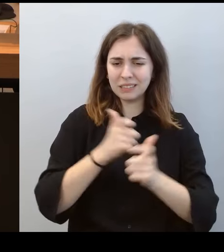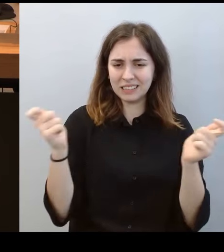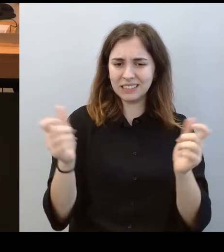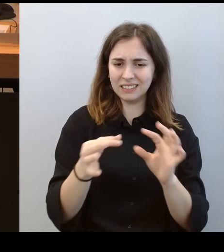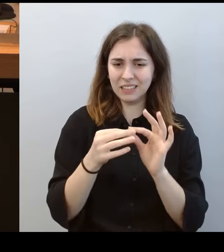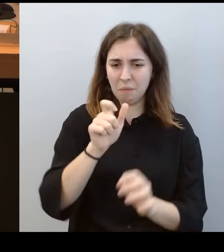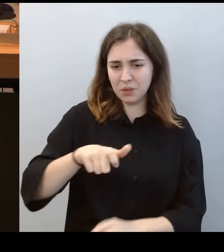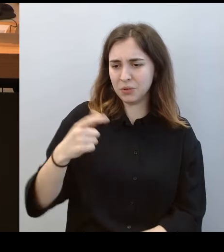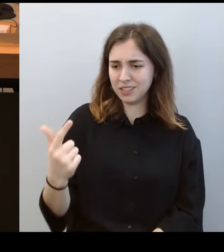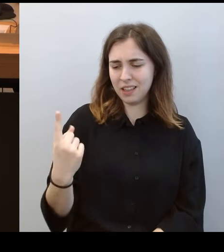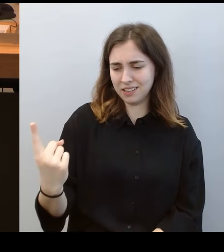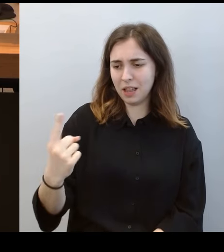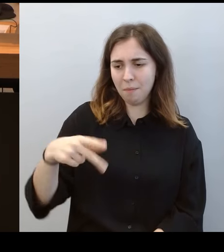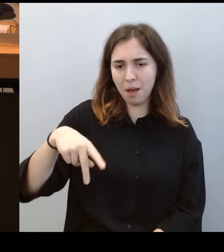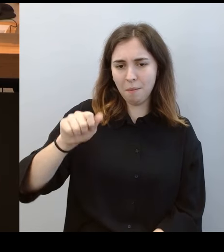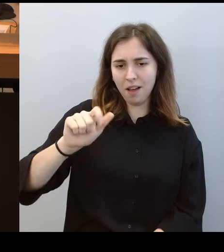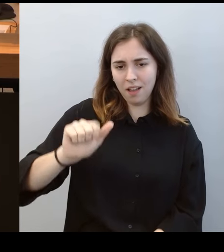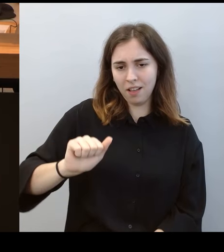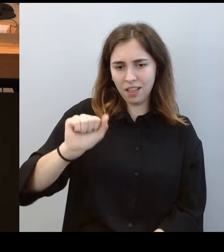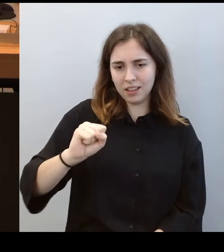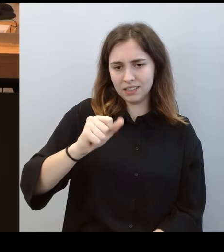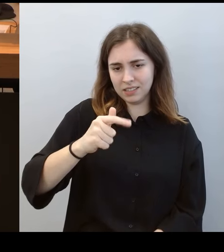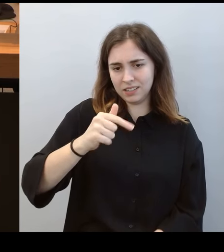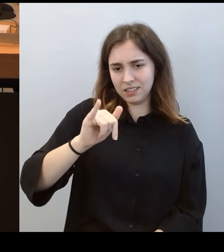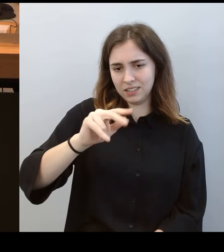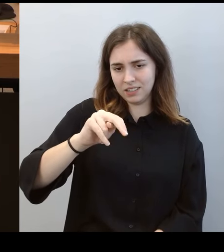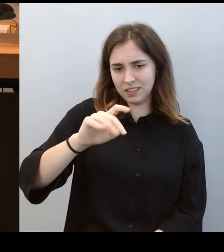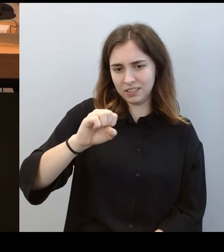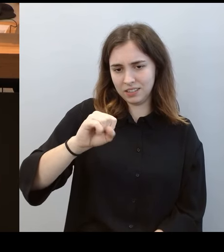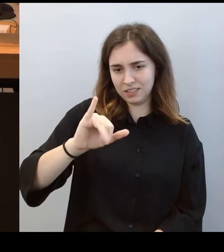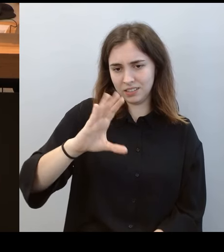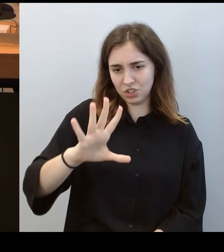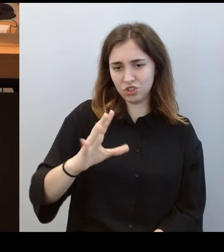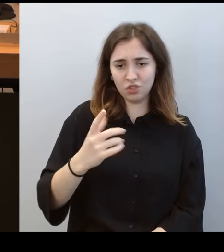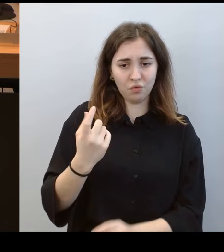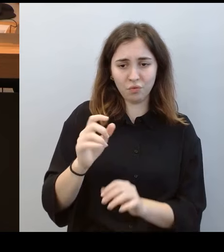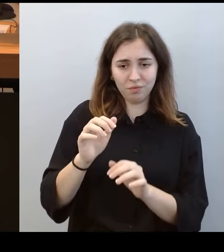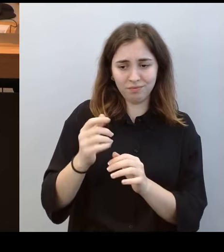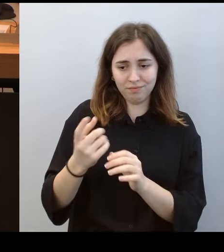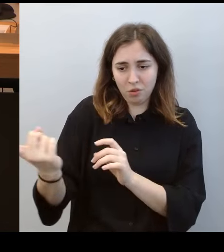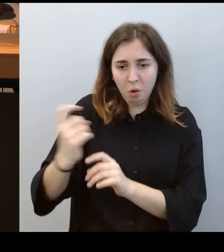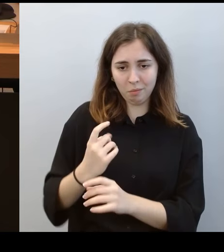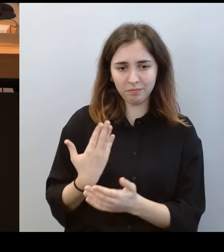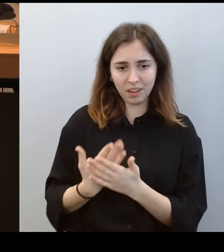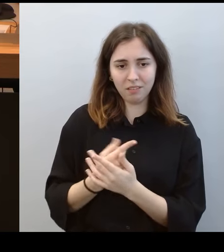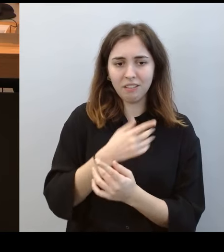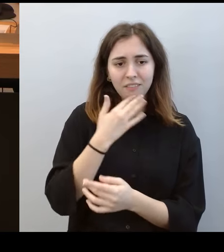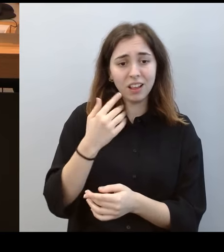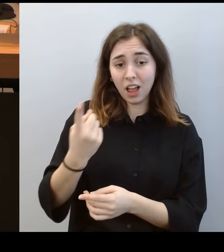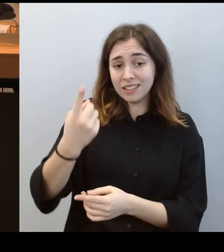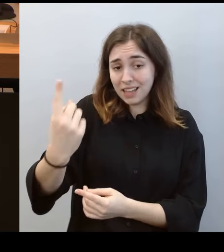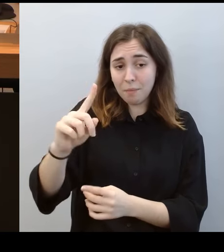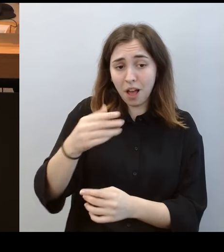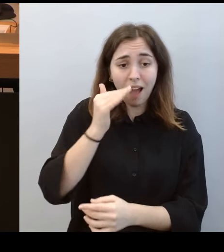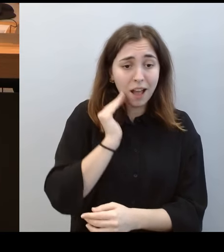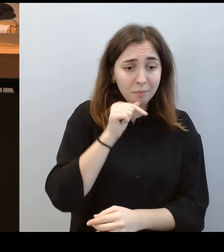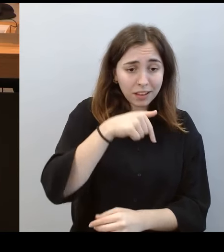Hier ist ihre Heimat, viele davon sind Deutsche. Einer davon ist hier Fraktionsvorsitzender in diesem Haus. Ja